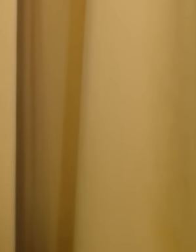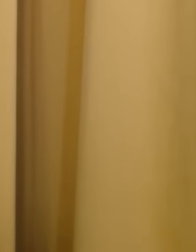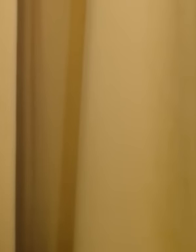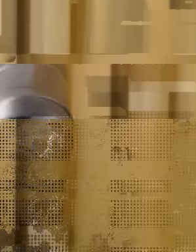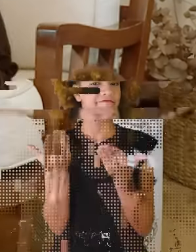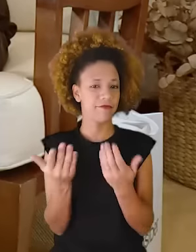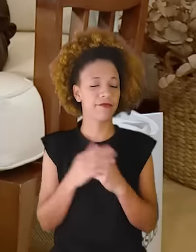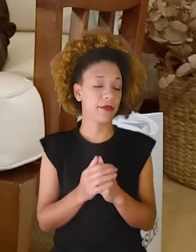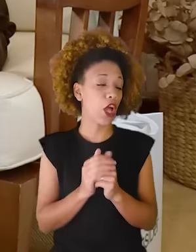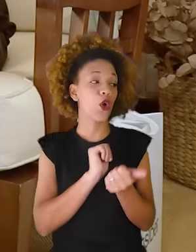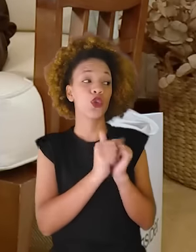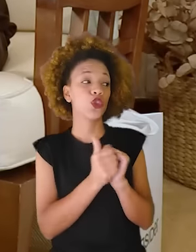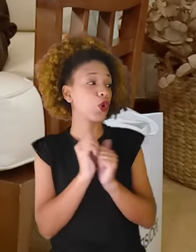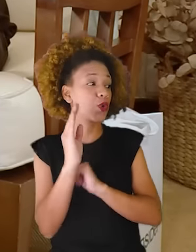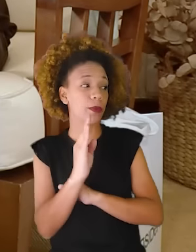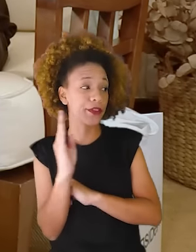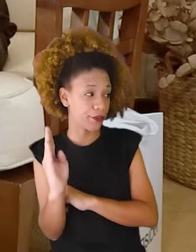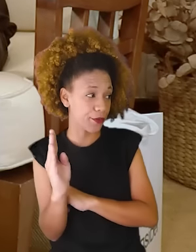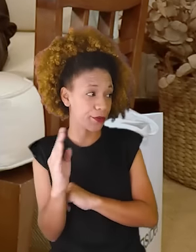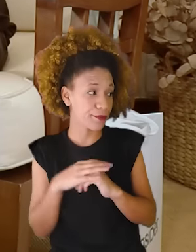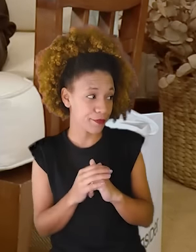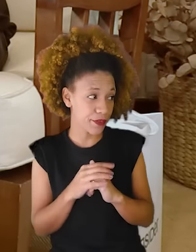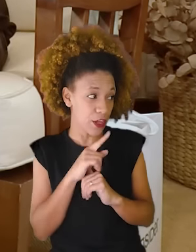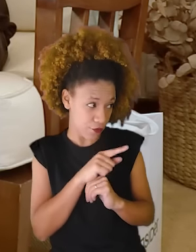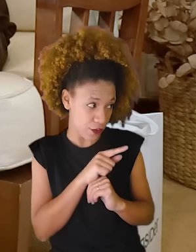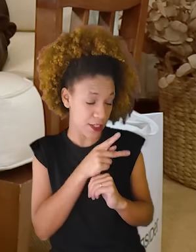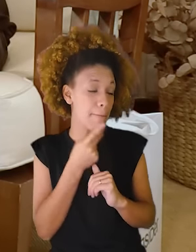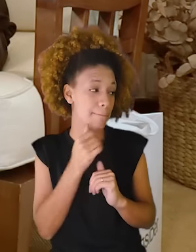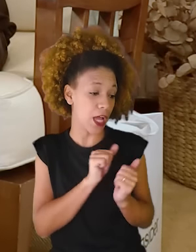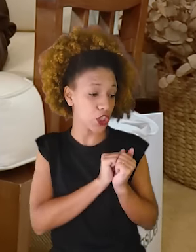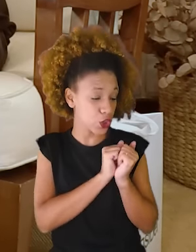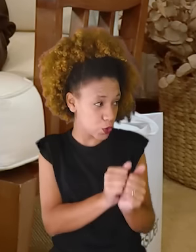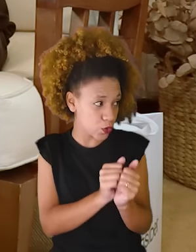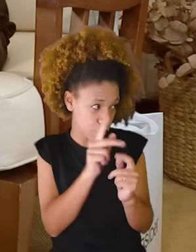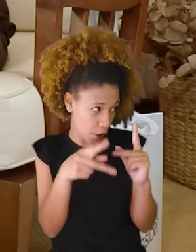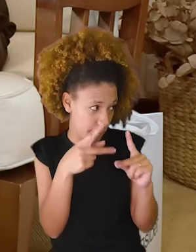pro vídeo no jogo do Botafogo no jogo do Botafogo Seu pai foi no jogo do Botafogo foi alum presente